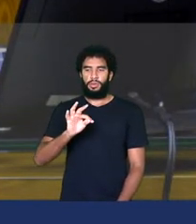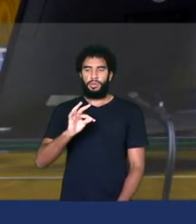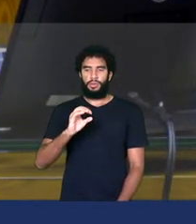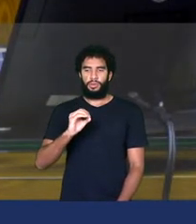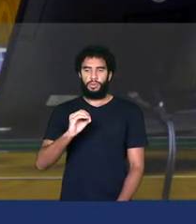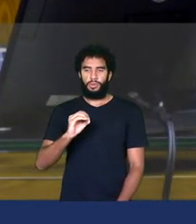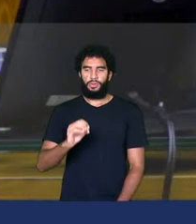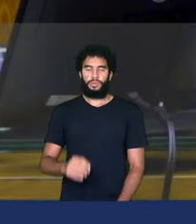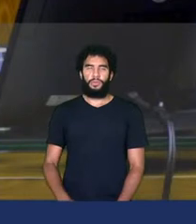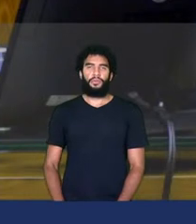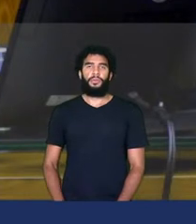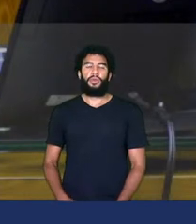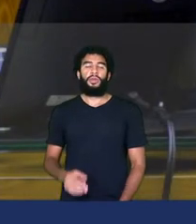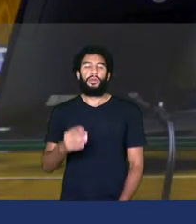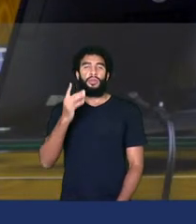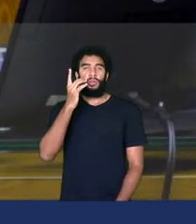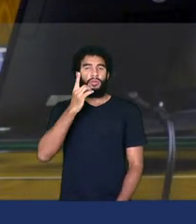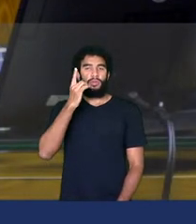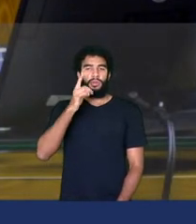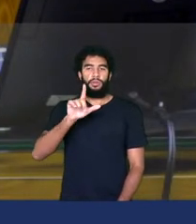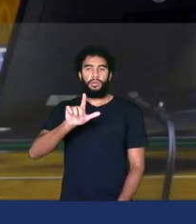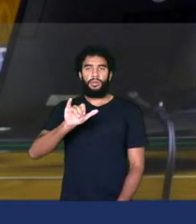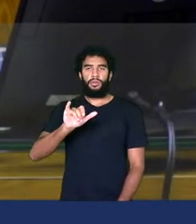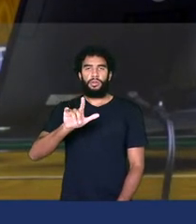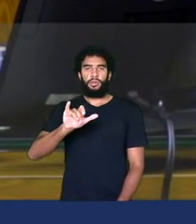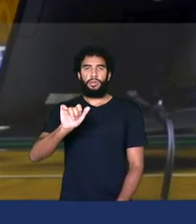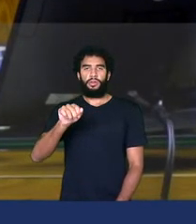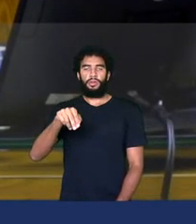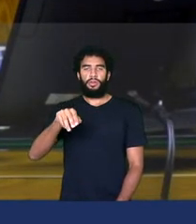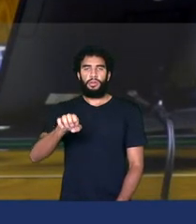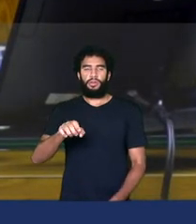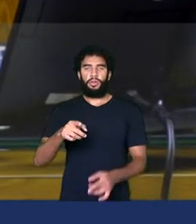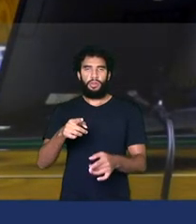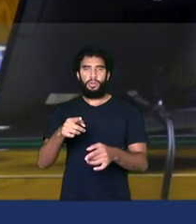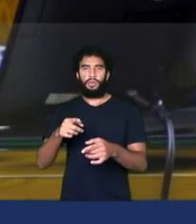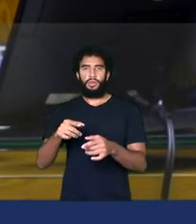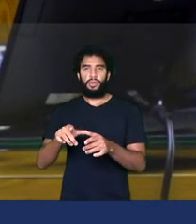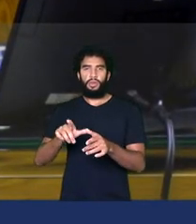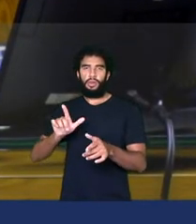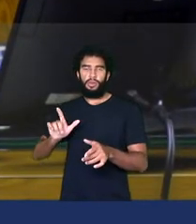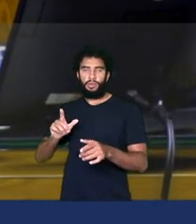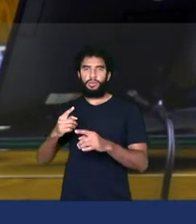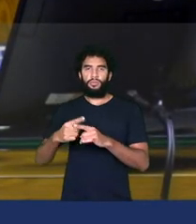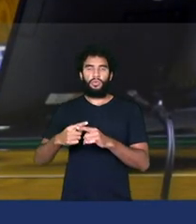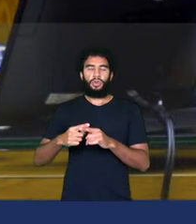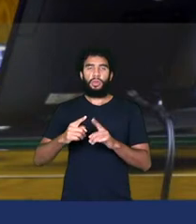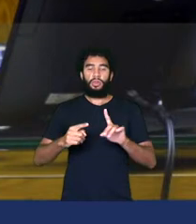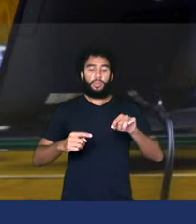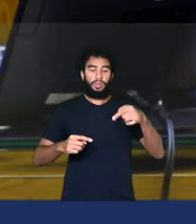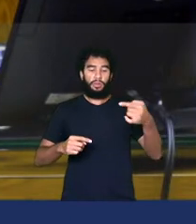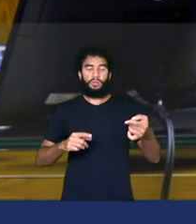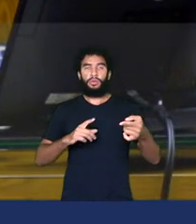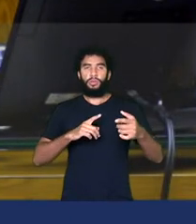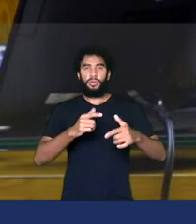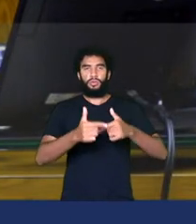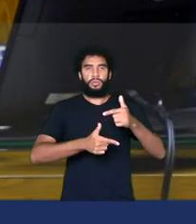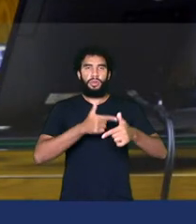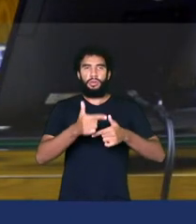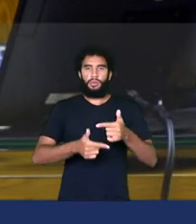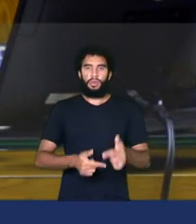, ZÉ NETO, QUE VOU COLOCAR A DEPUTADA VIVO ANE VENTURA NA SUA FRENTE, JÁ QUE ELA TEM OUTRA ATIVIDADE A EXECUTAR. COM A PALAVRA, A DEPUTADA